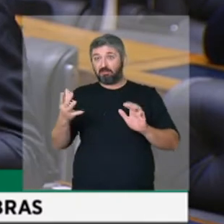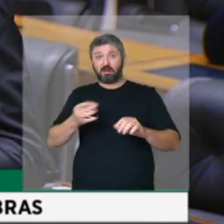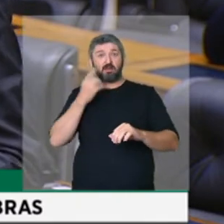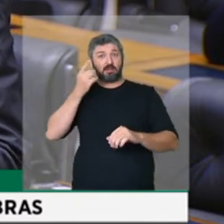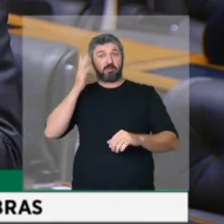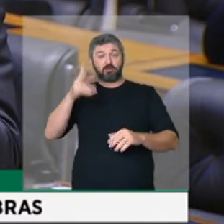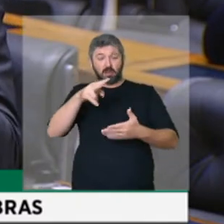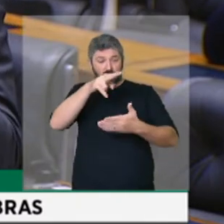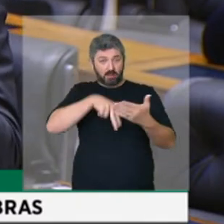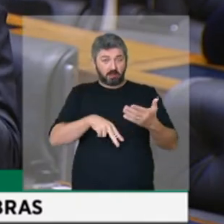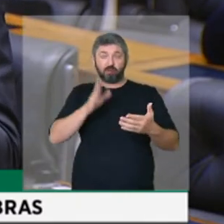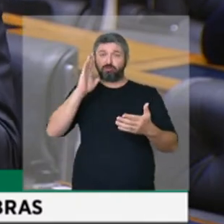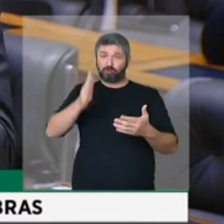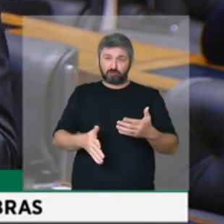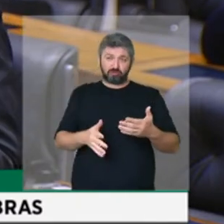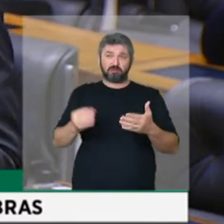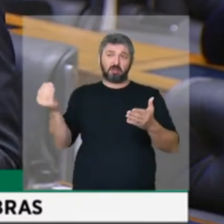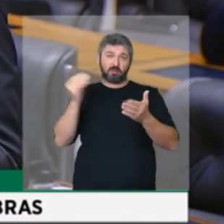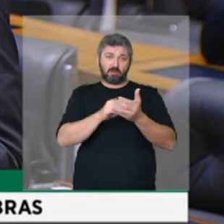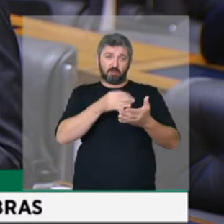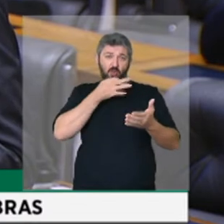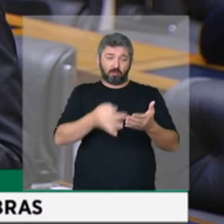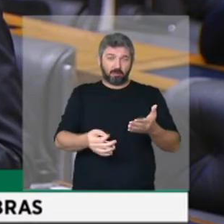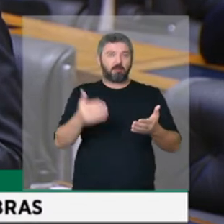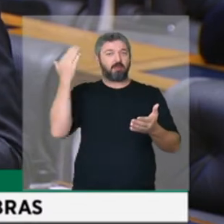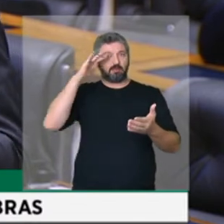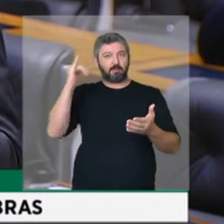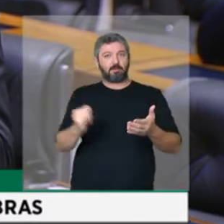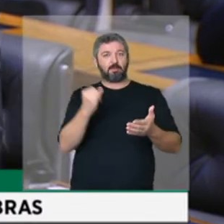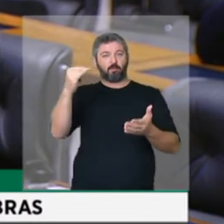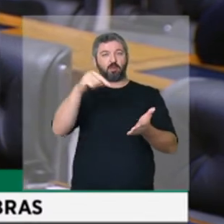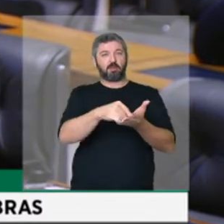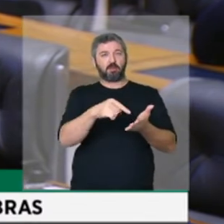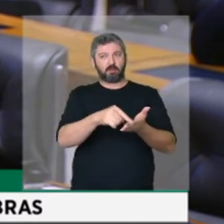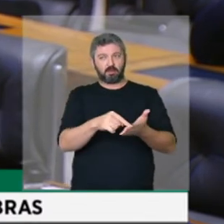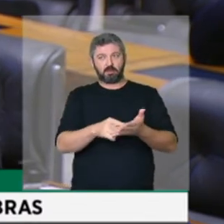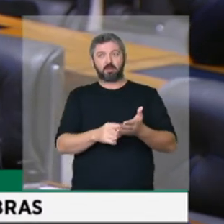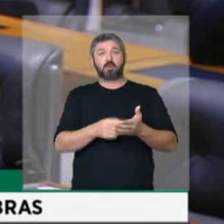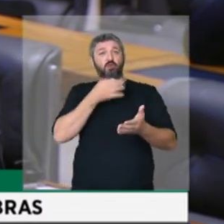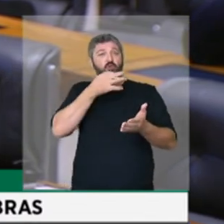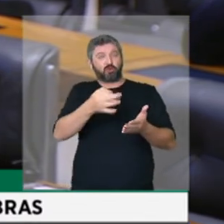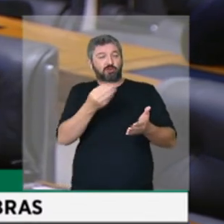AGORA, HOJE... ESSA MATÉRIA QUE ESTÁ HÁ MUITO TEMPO AQUI NA CASA, QUE... VÁRIOS PARLAMENTARES, MAIS DE 500